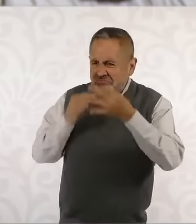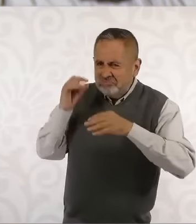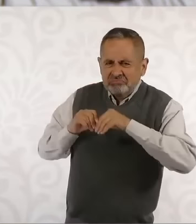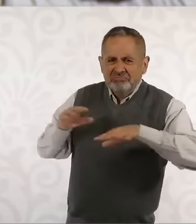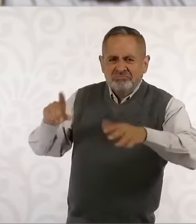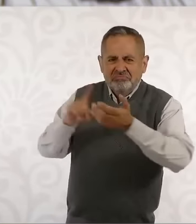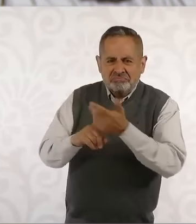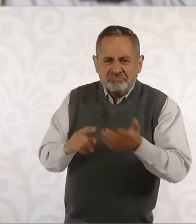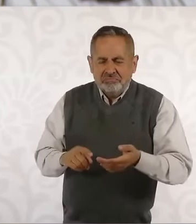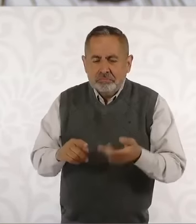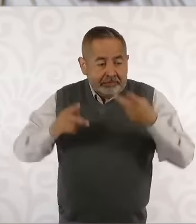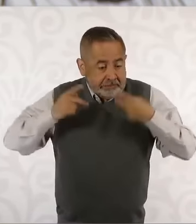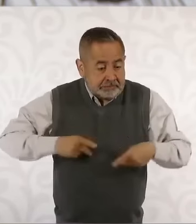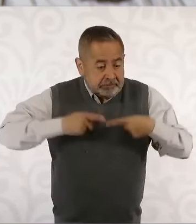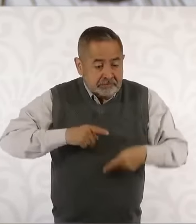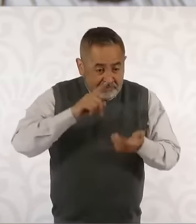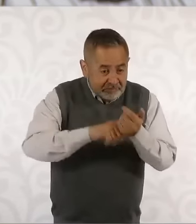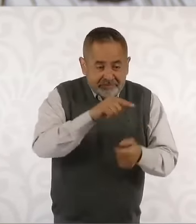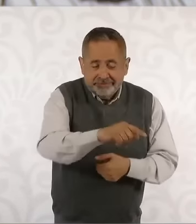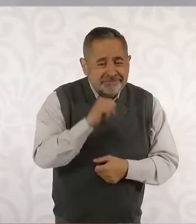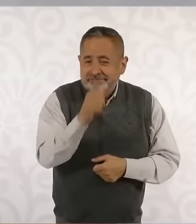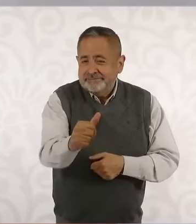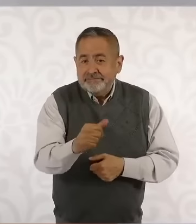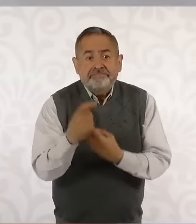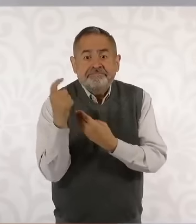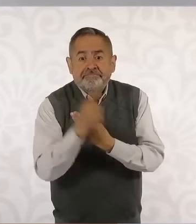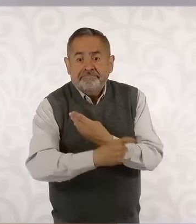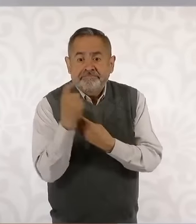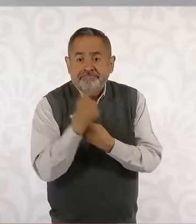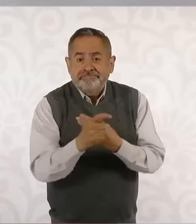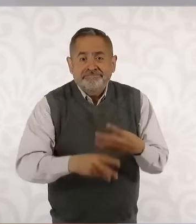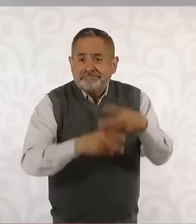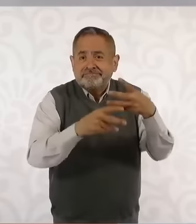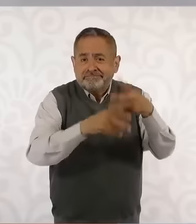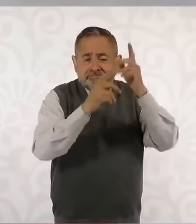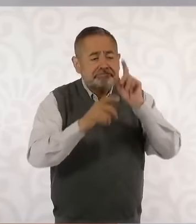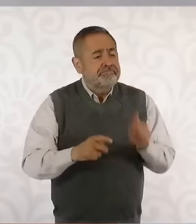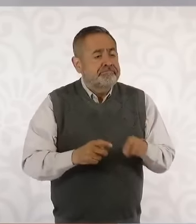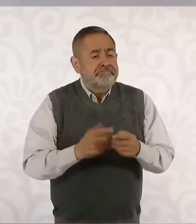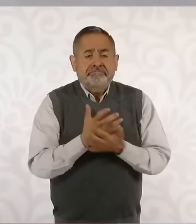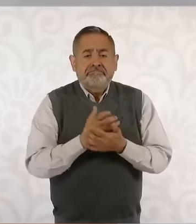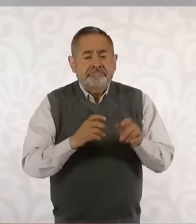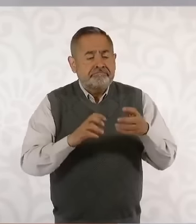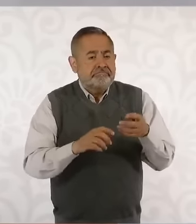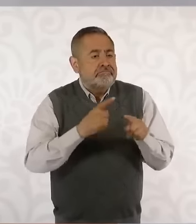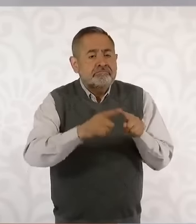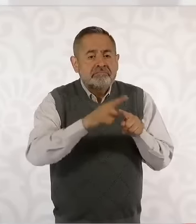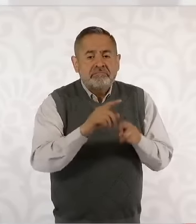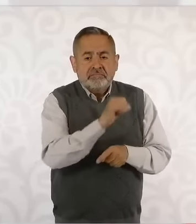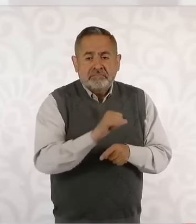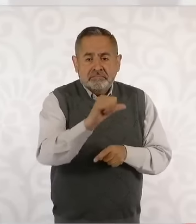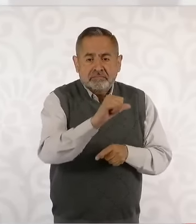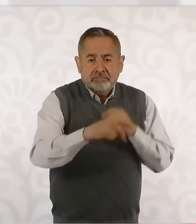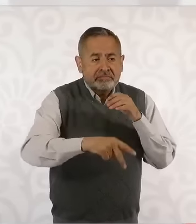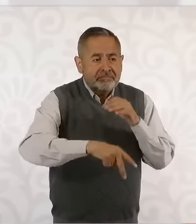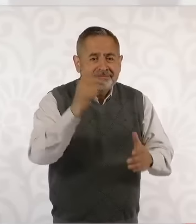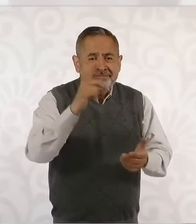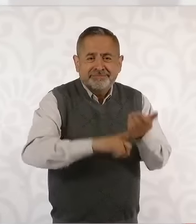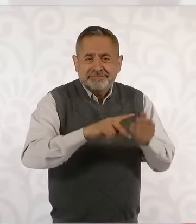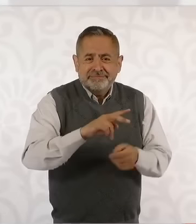en realidad no son números de cuenta relacionados con una persona, sino son múltiples cuentas que